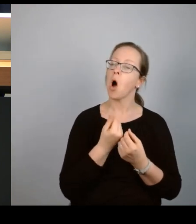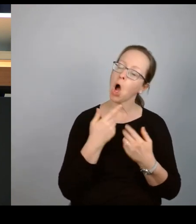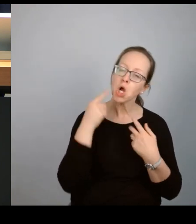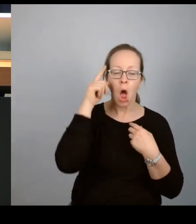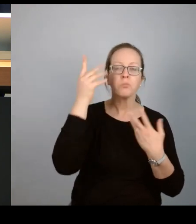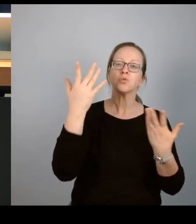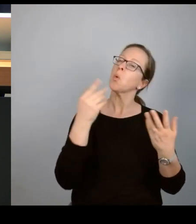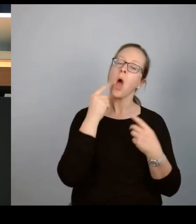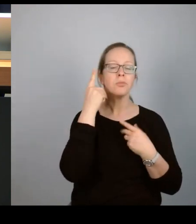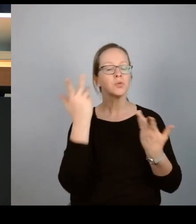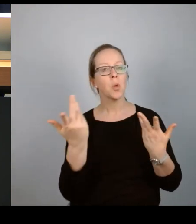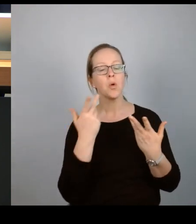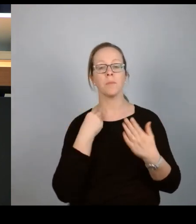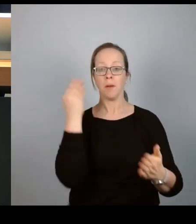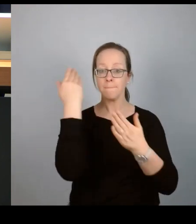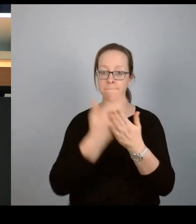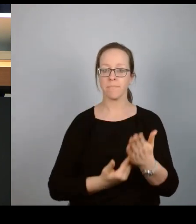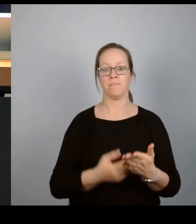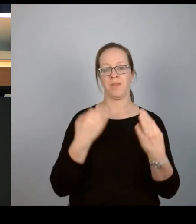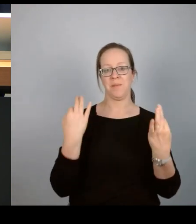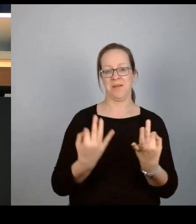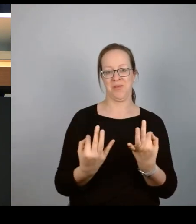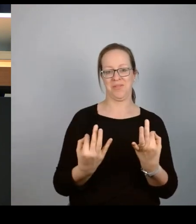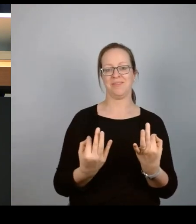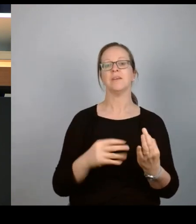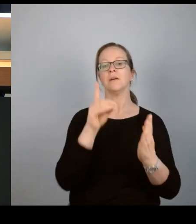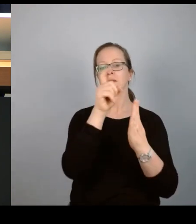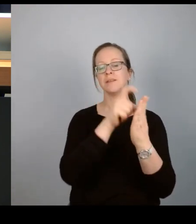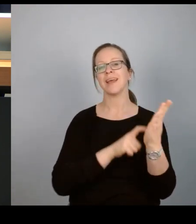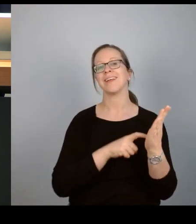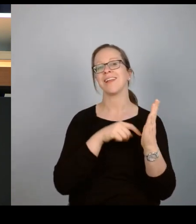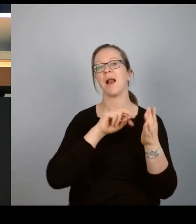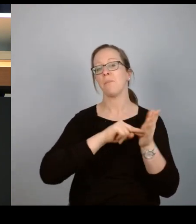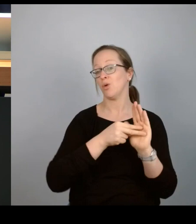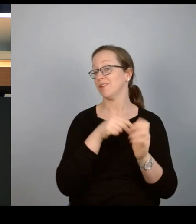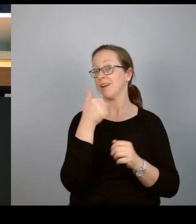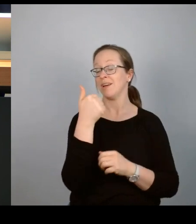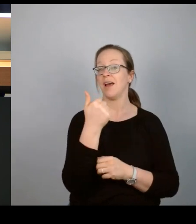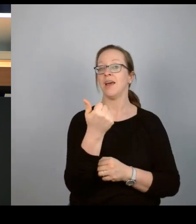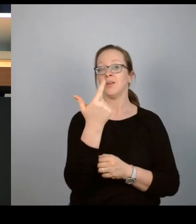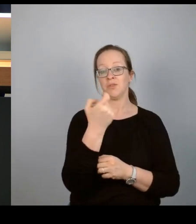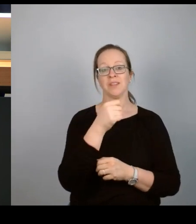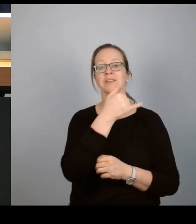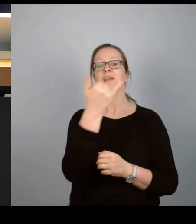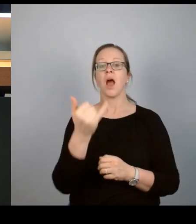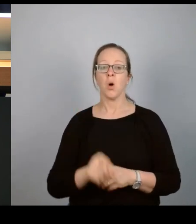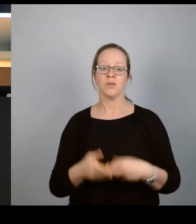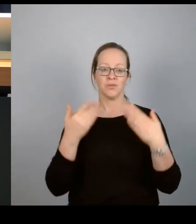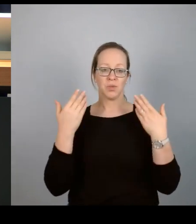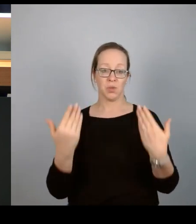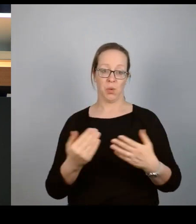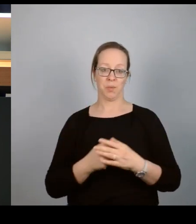sozusagen ganz herzlich willkommen und freue mich, dass Sie jetzt auch hier die Gelegenheit hatten, das erste Mal vor dem Parlament zu sprechen.